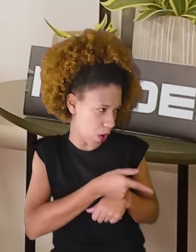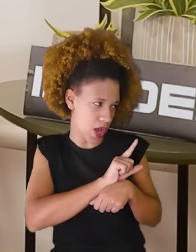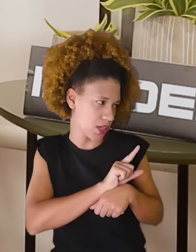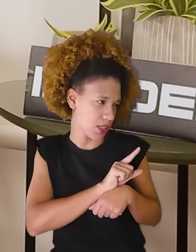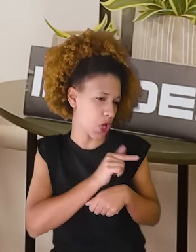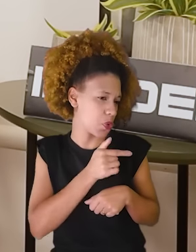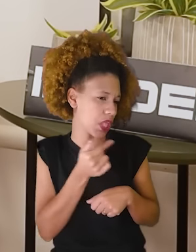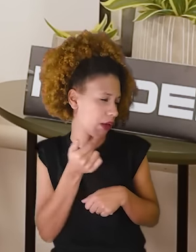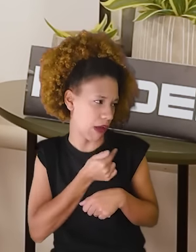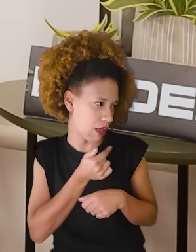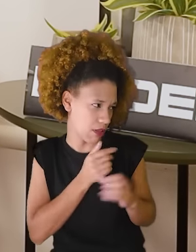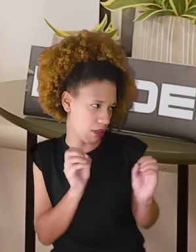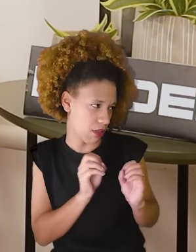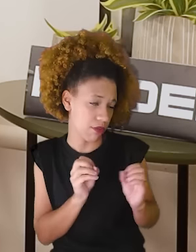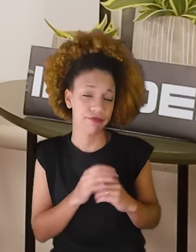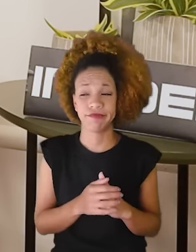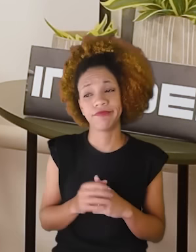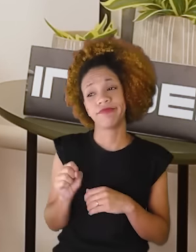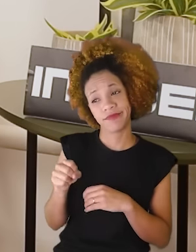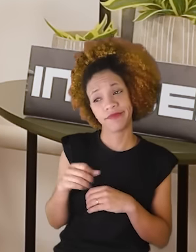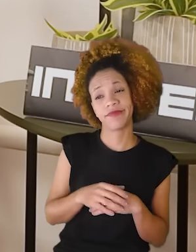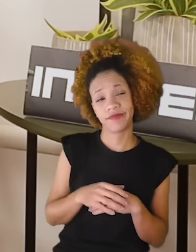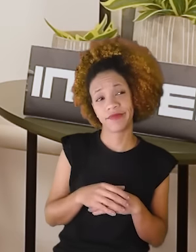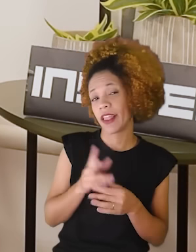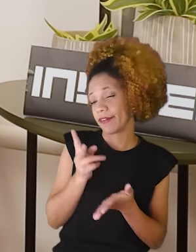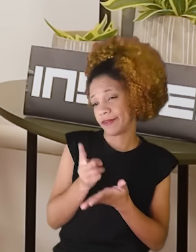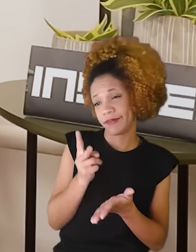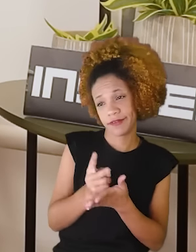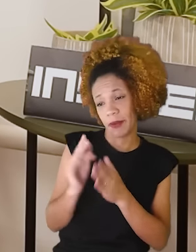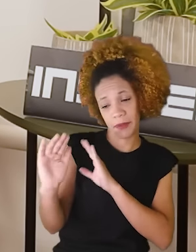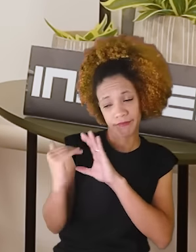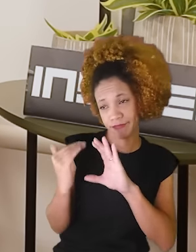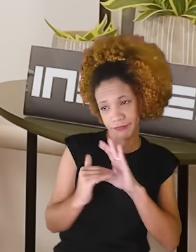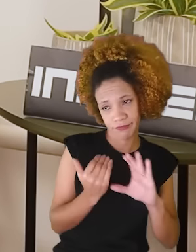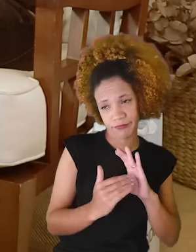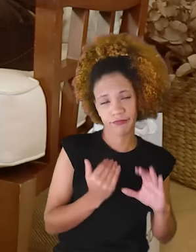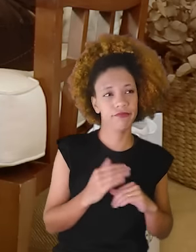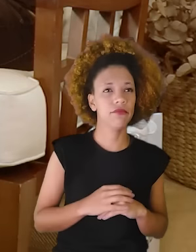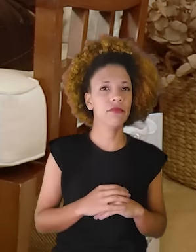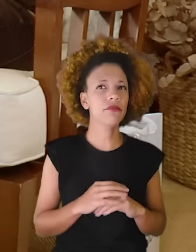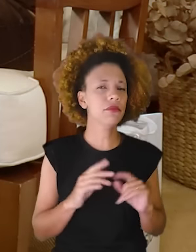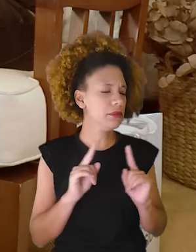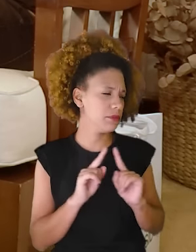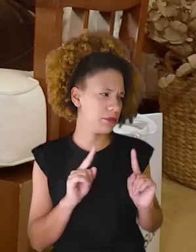não tem graça nenhuma e esse é o único reit que eu recebo das pessoas você você falou que seu pai